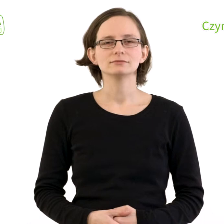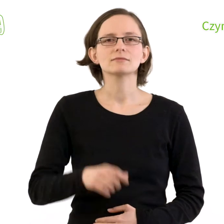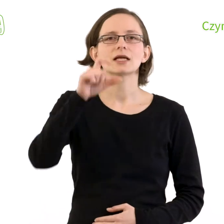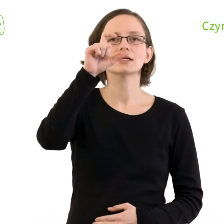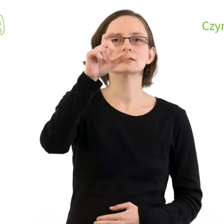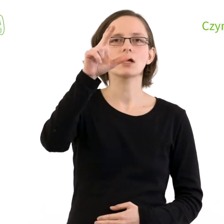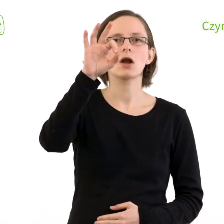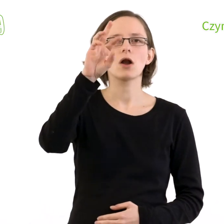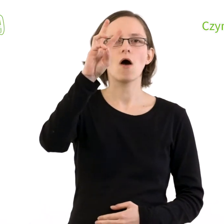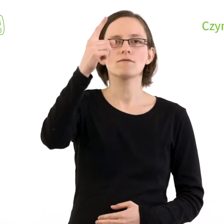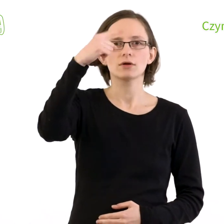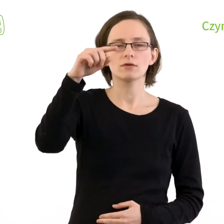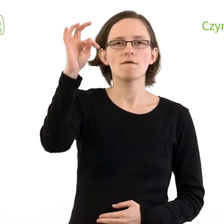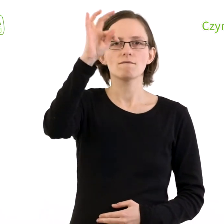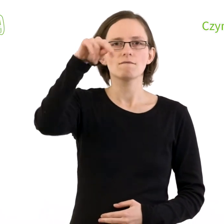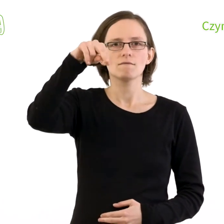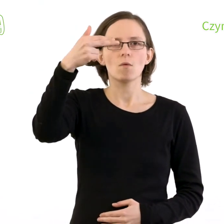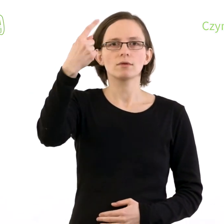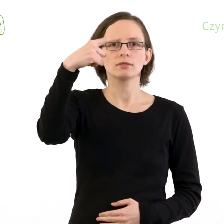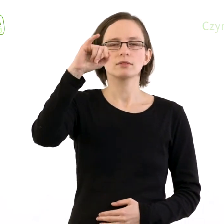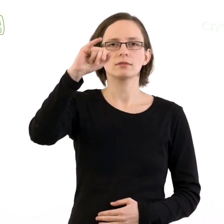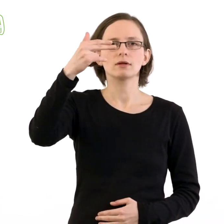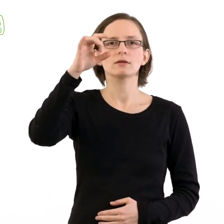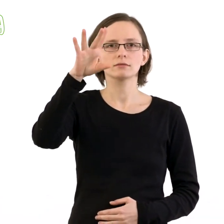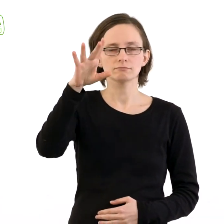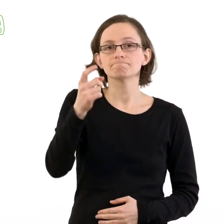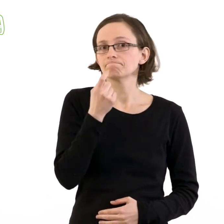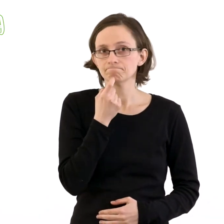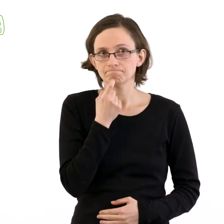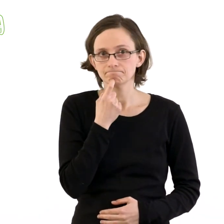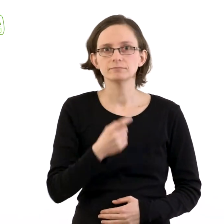Czym jest crowdfunding?